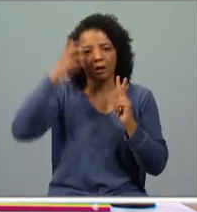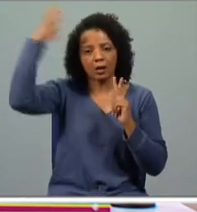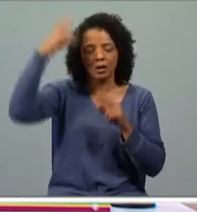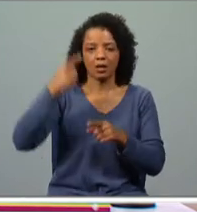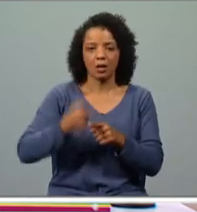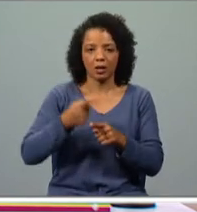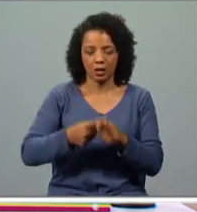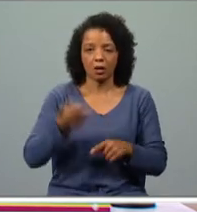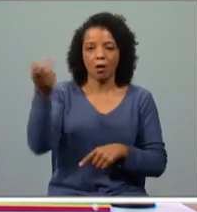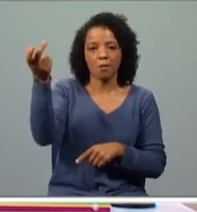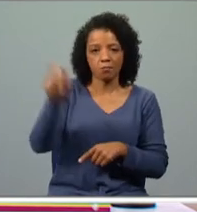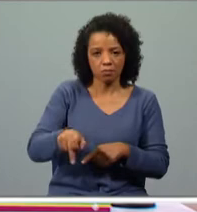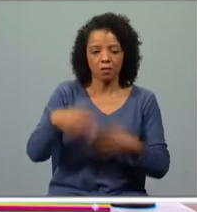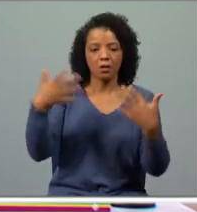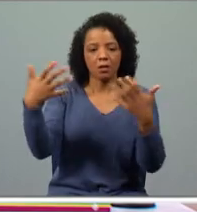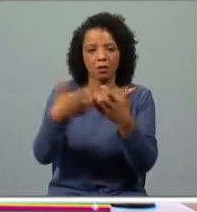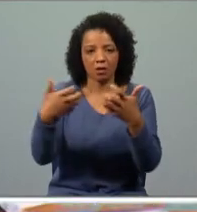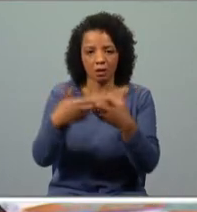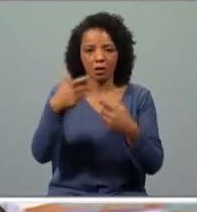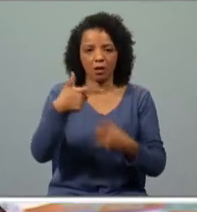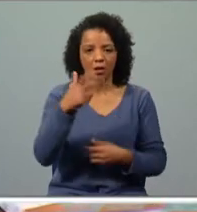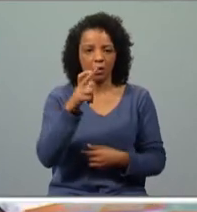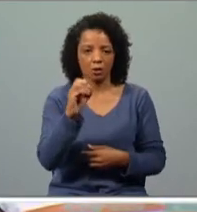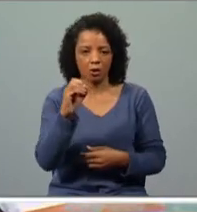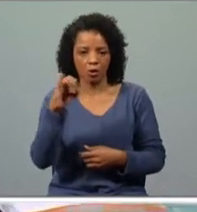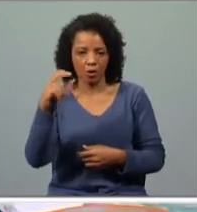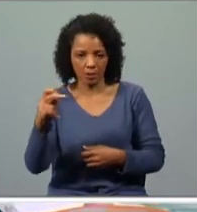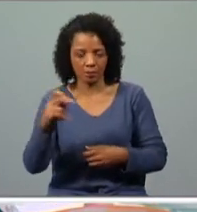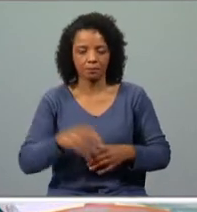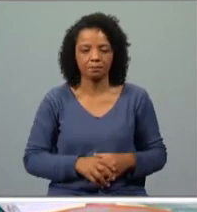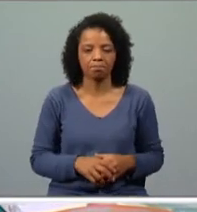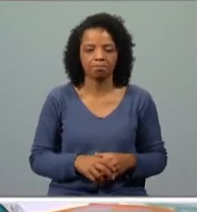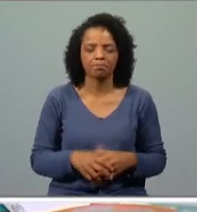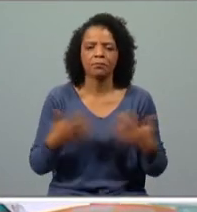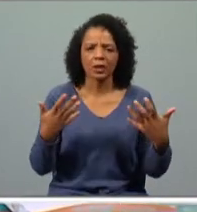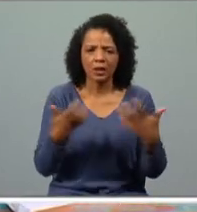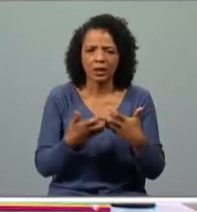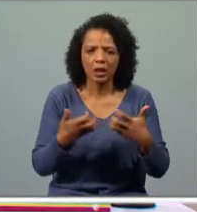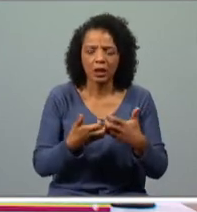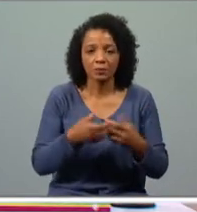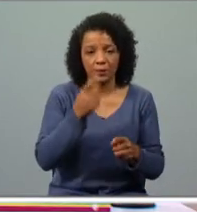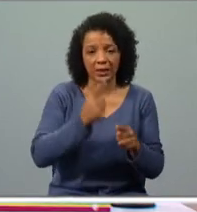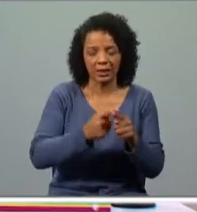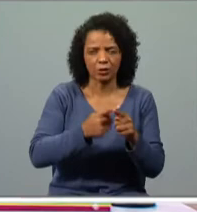assim que surgiu a guerra de Tróia e esta guerra os gregos foram a pensar 特洛伊戰爭開始時希臘人在想的這場戰爭